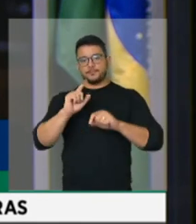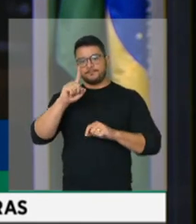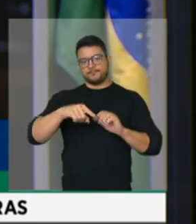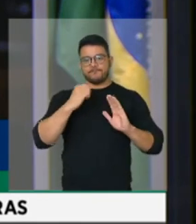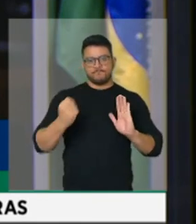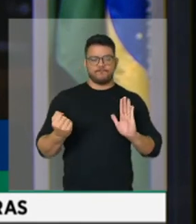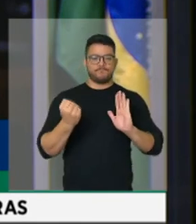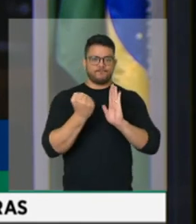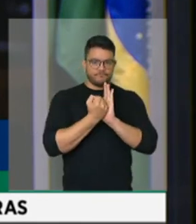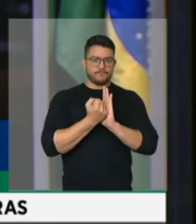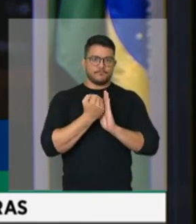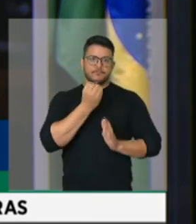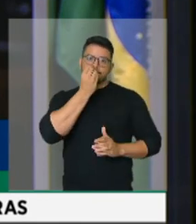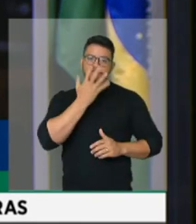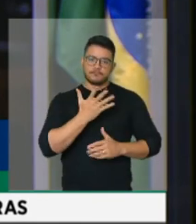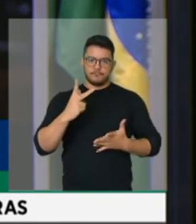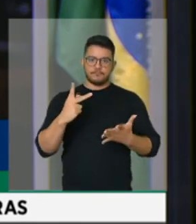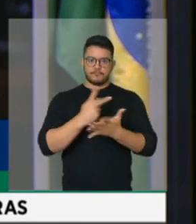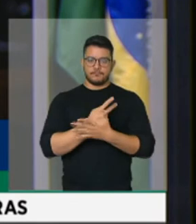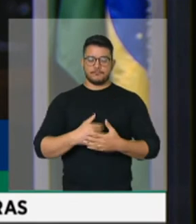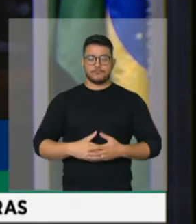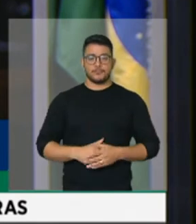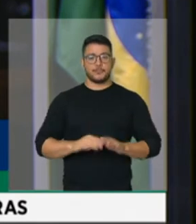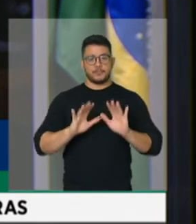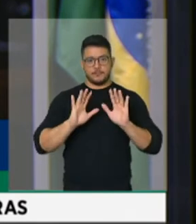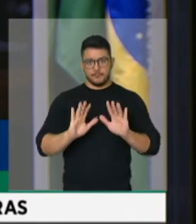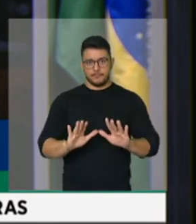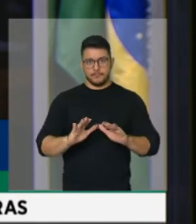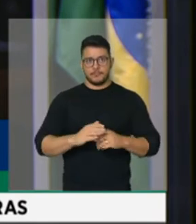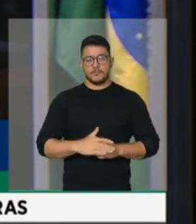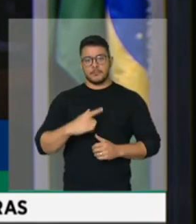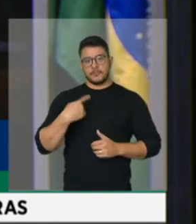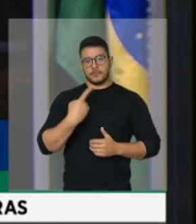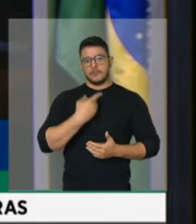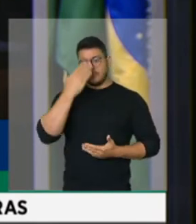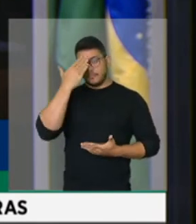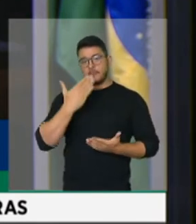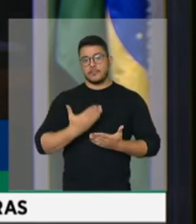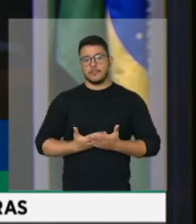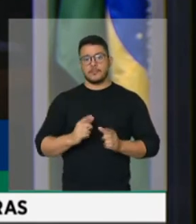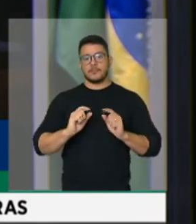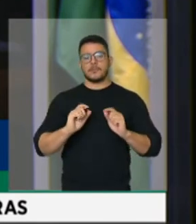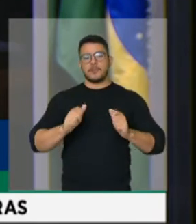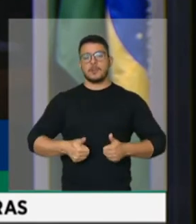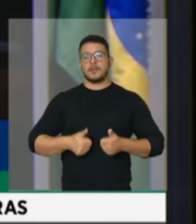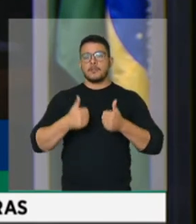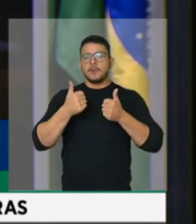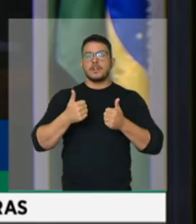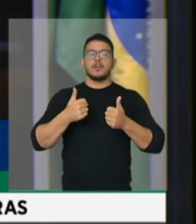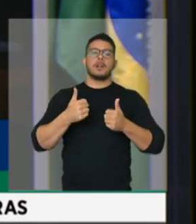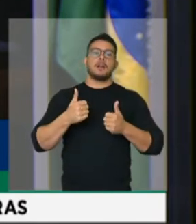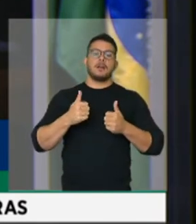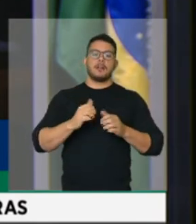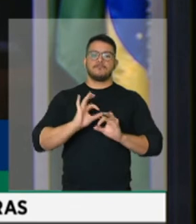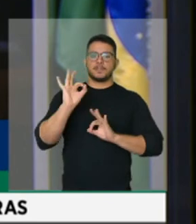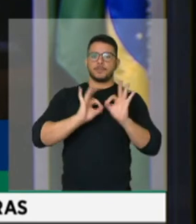EFICIENTE RESPONSÁVEL POR AVANÇOS E MELHORIAS NOS RESULTADOS FINANCEIROS REDUÇÃO DE CUSTOS OPERACIONAIS APONTADA POR